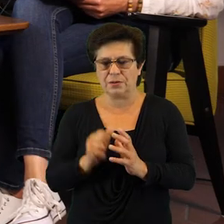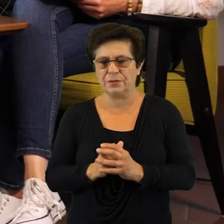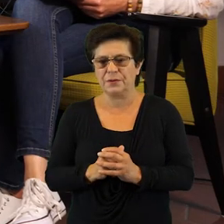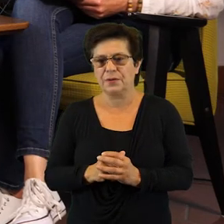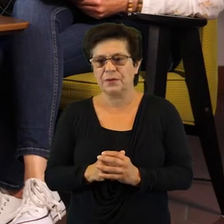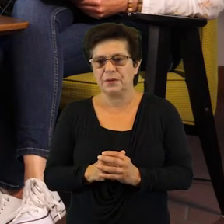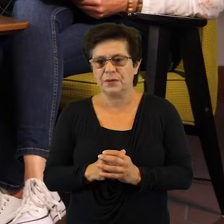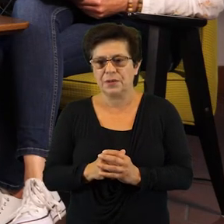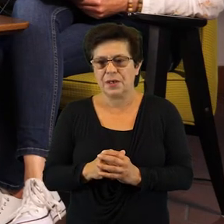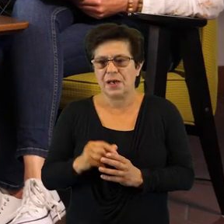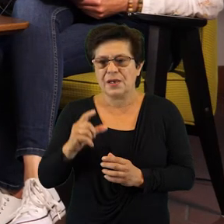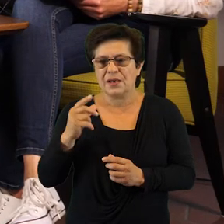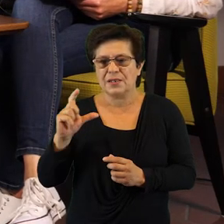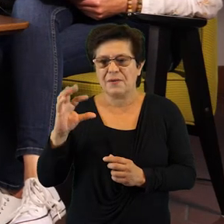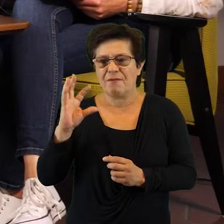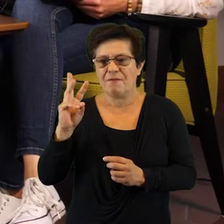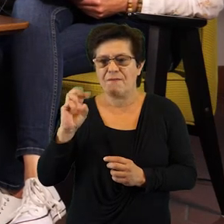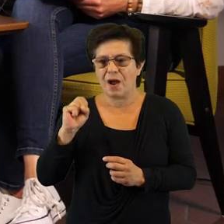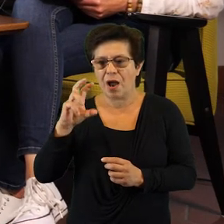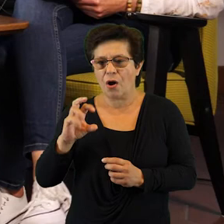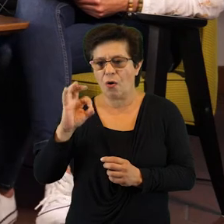I pan Sergiusz Sterna-Wachowiak. Dobry wieczór.